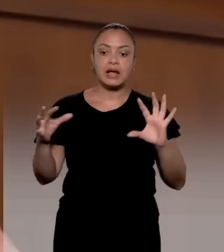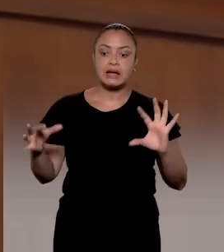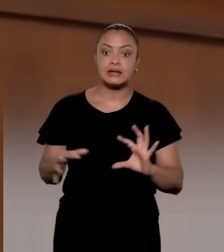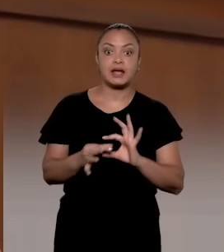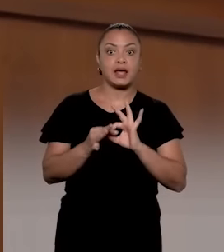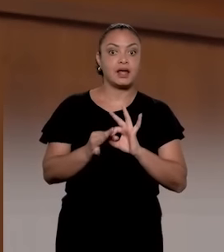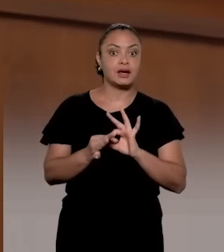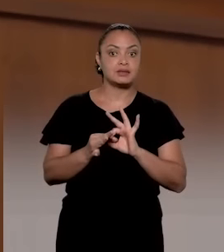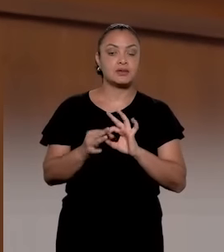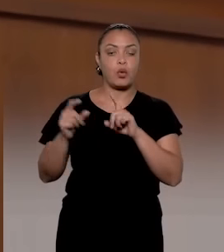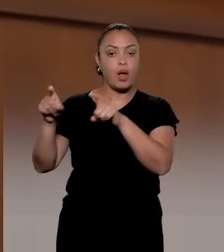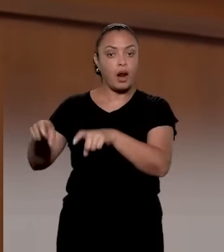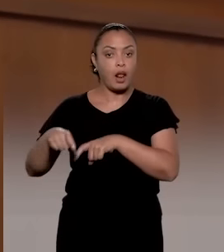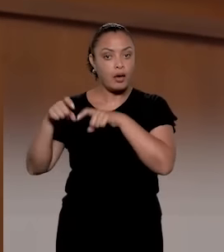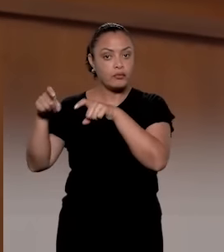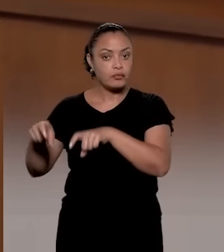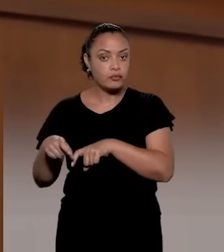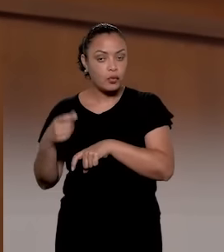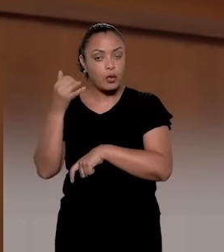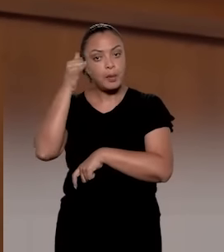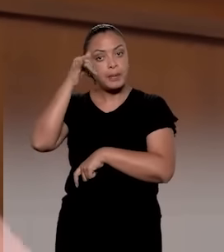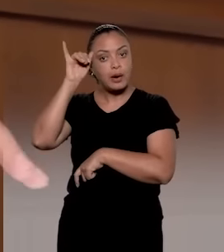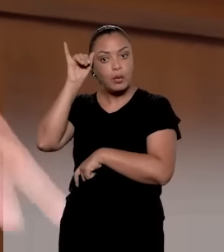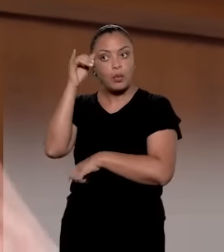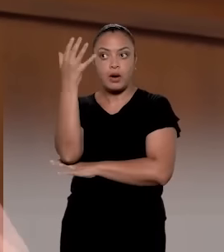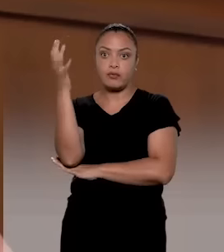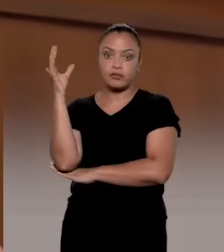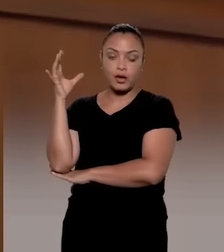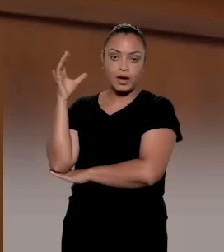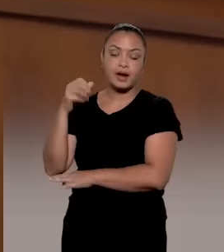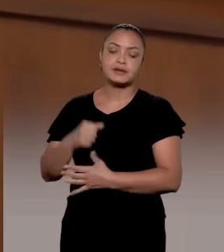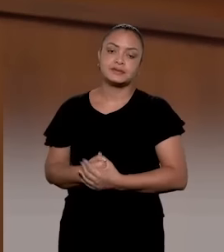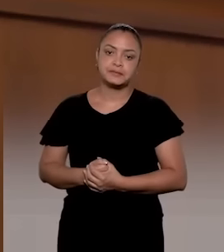de ministro, a Integração Lavoura Pecuária Floresta, que o senhor também é precursor,